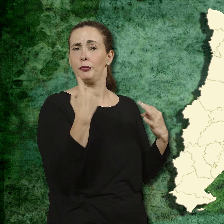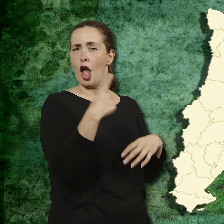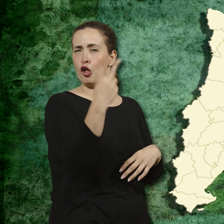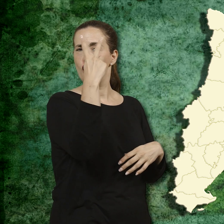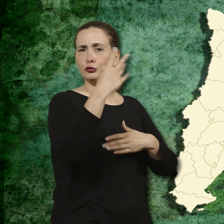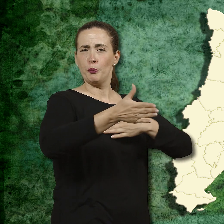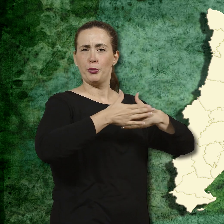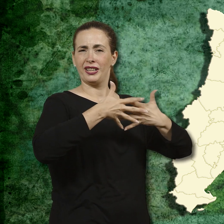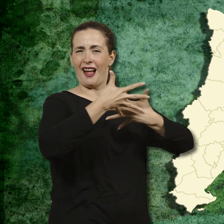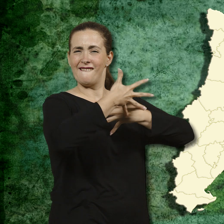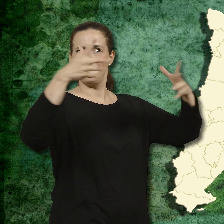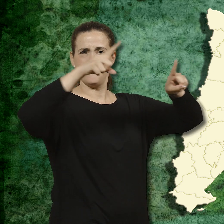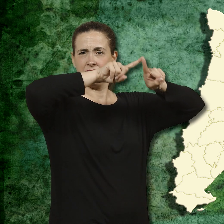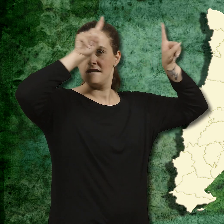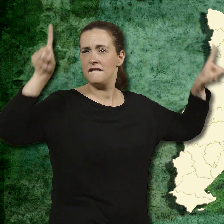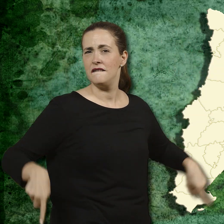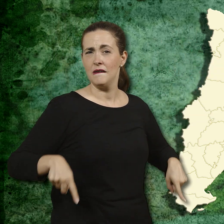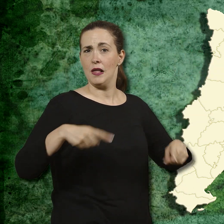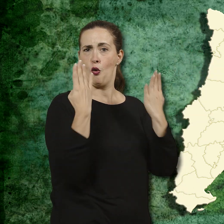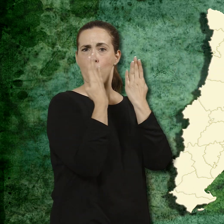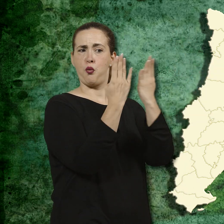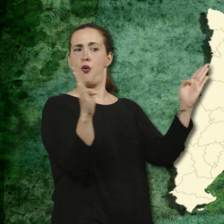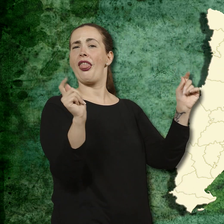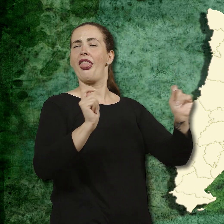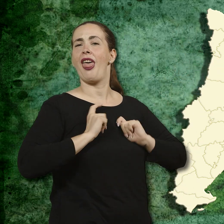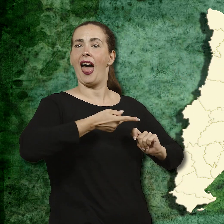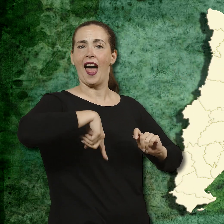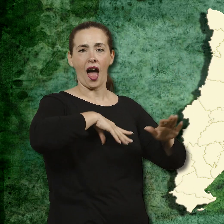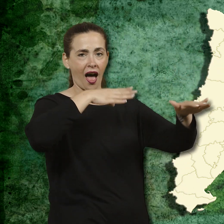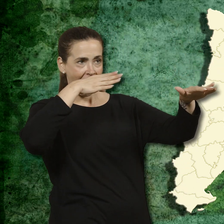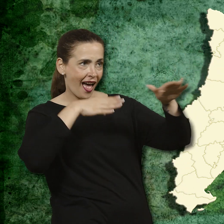Destacat: Els grans portals d'Hostalric s'obren per mostrar-nos